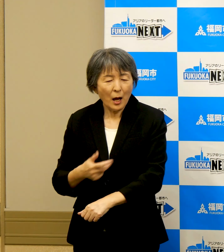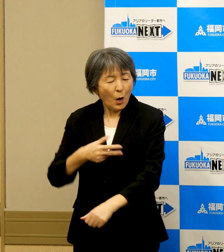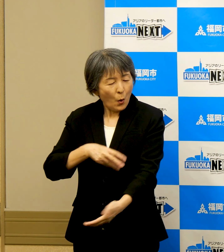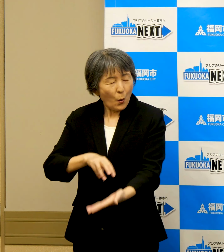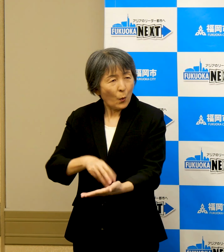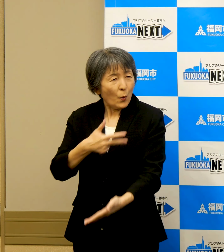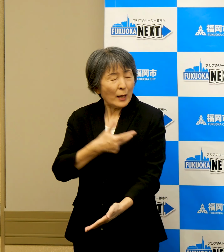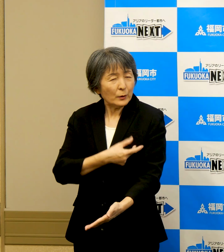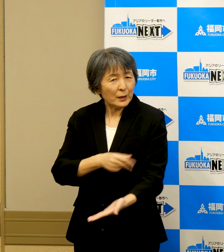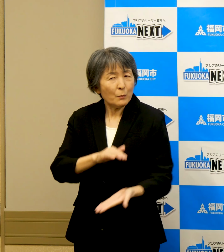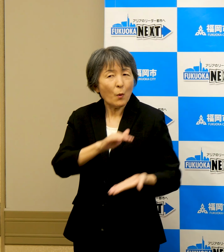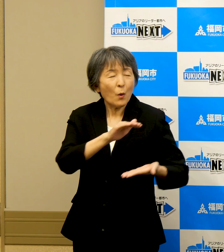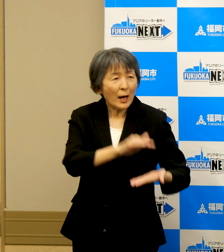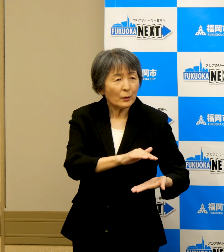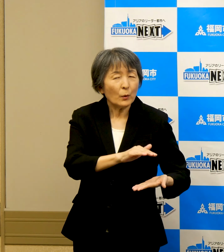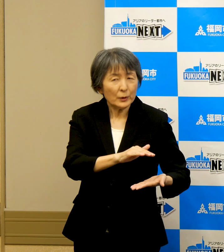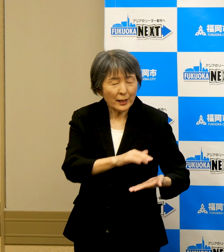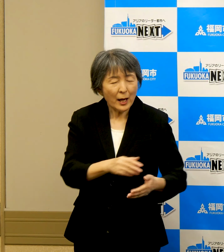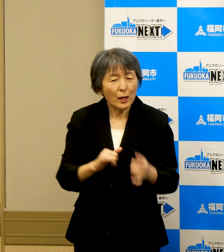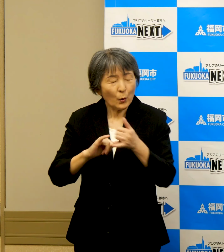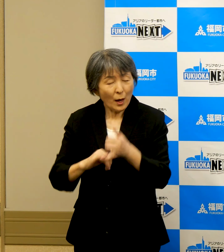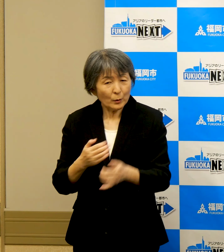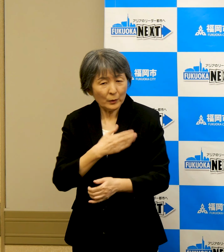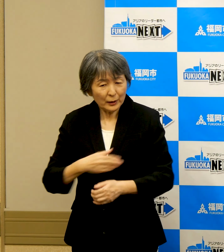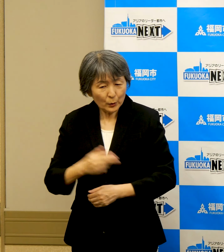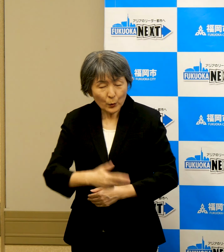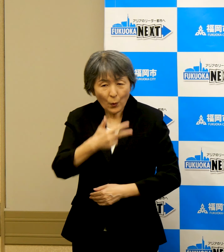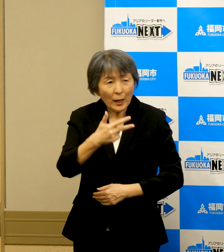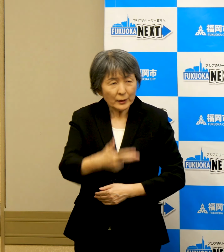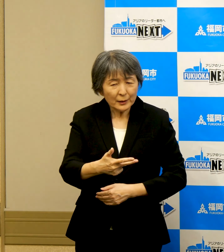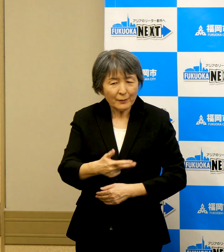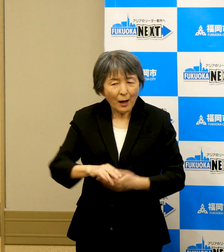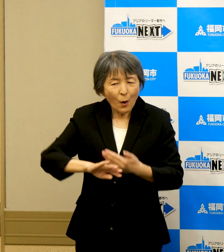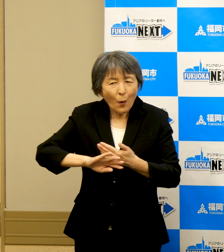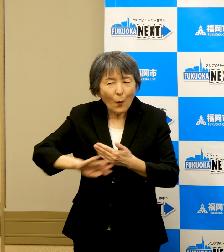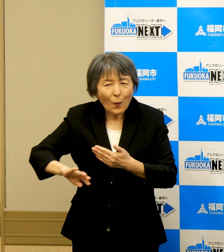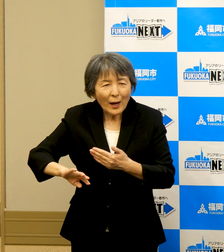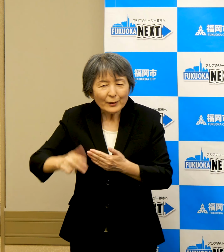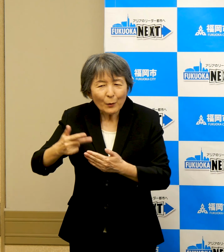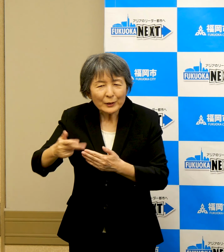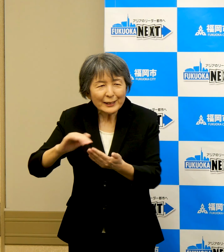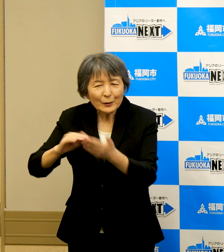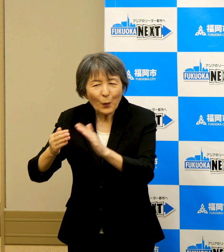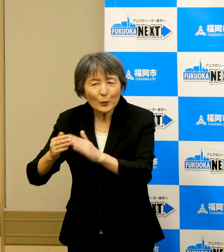予約もできるような福岡市にとって ほかの近隣自治体からの受け入れということは